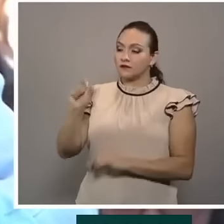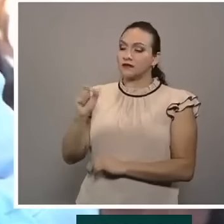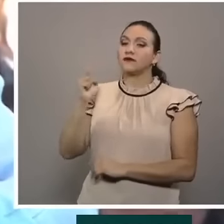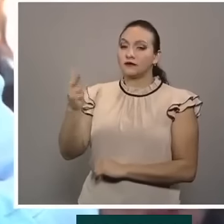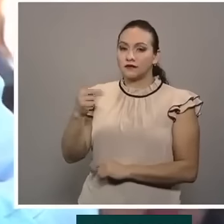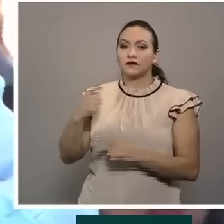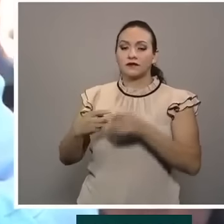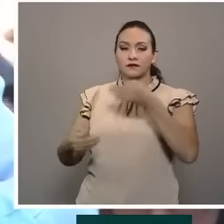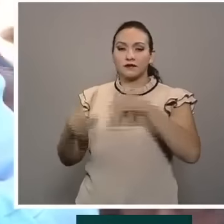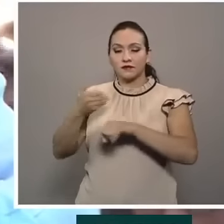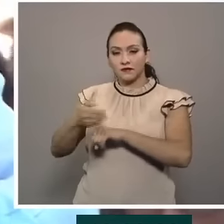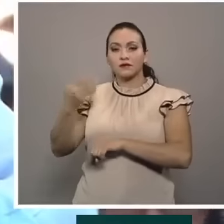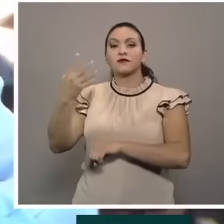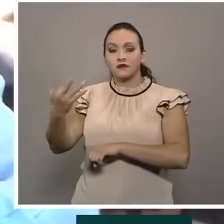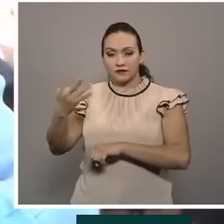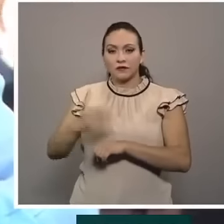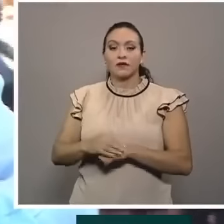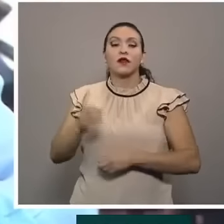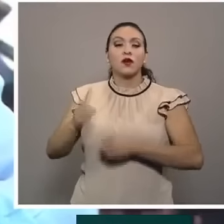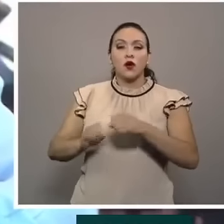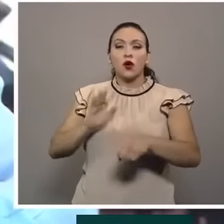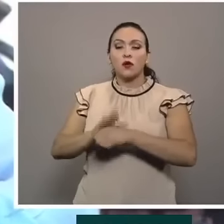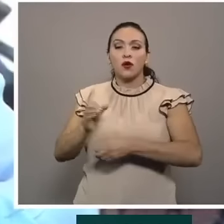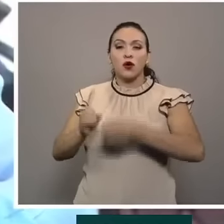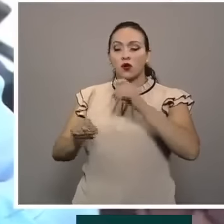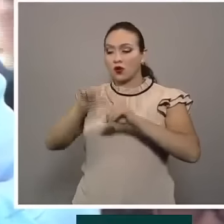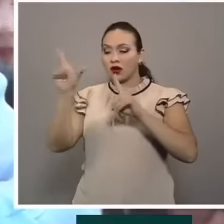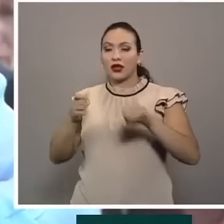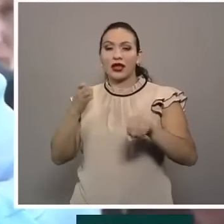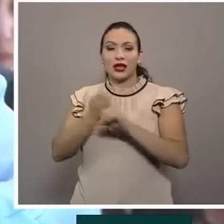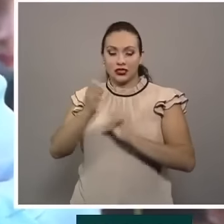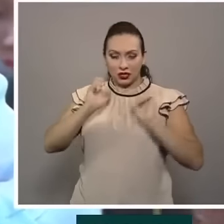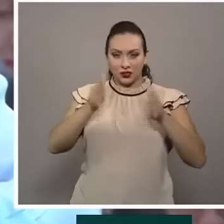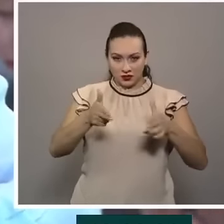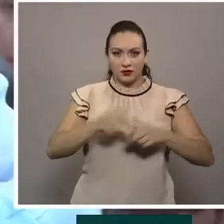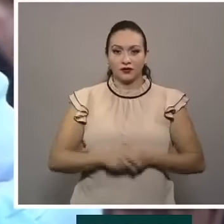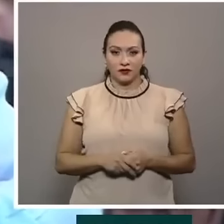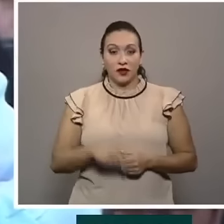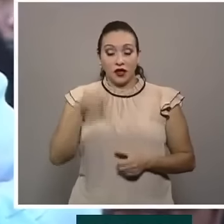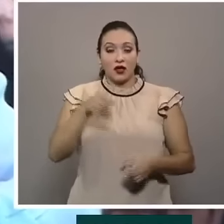de distrito de amparo y juicios federales en el estado de Chiapas en el juicio de amparo indirecto